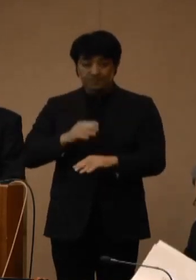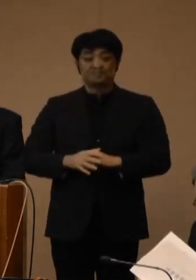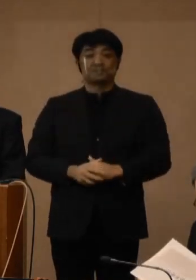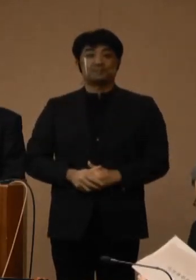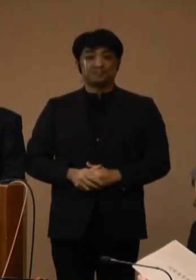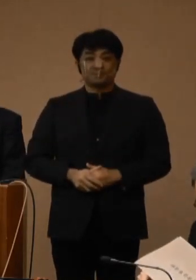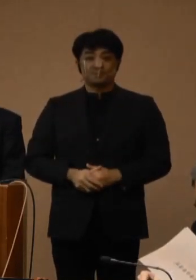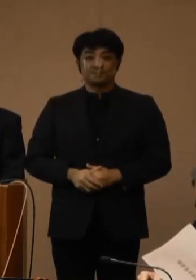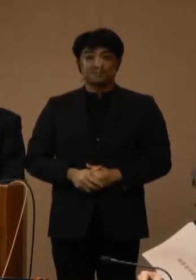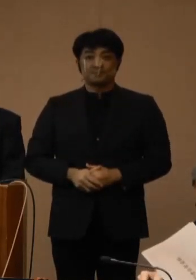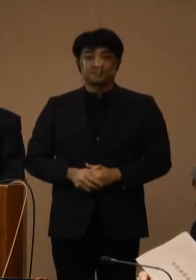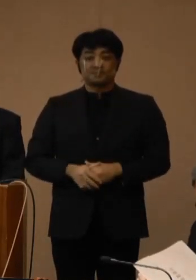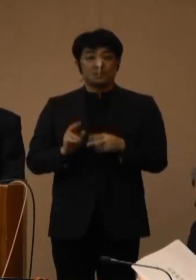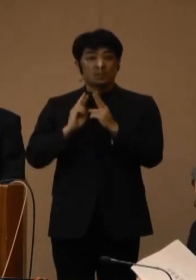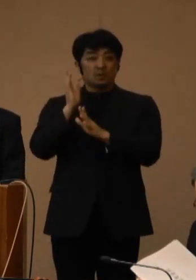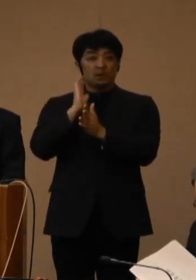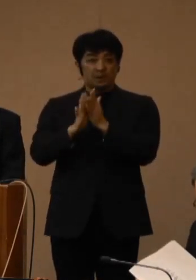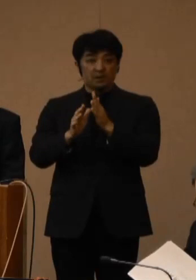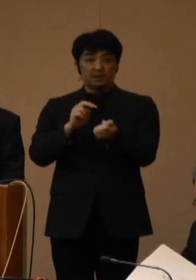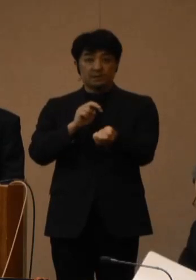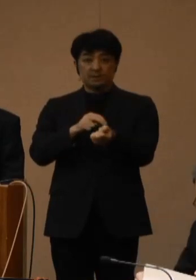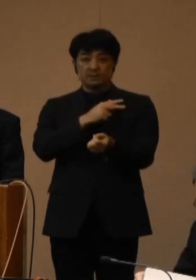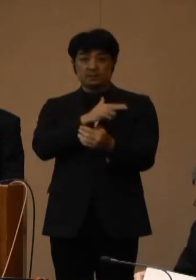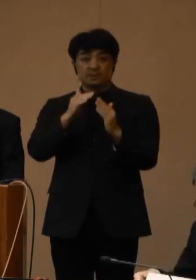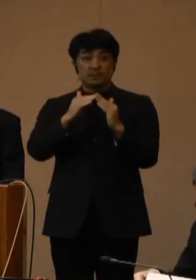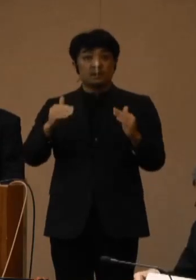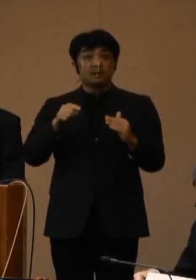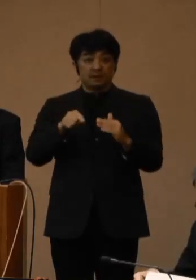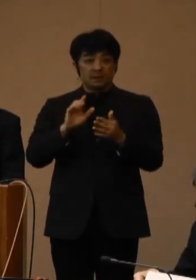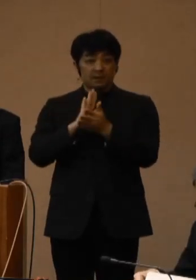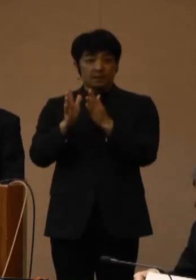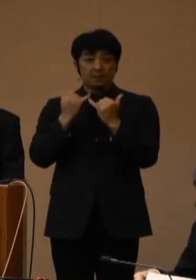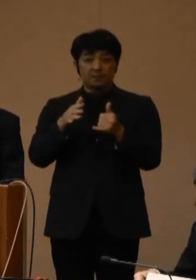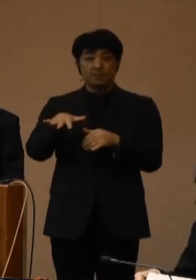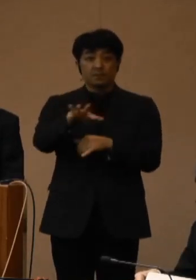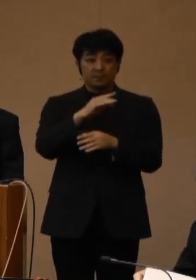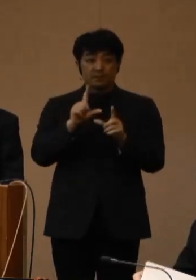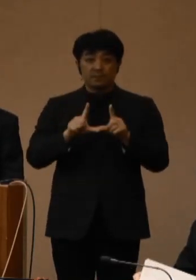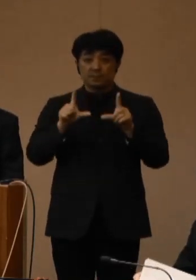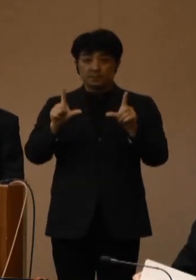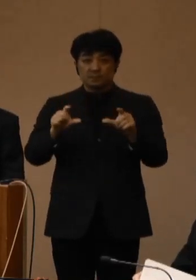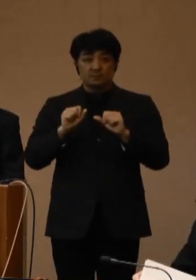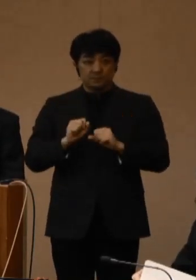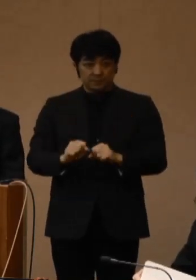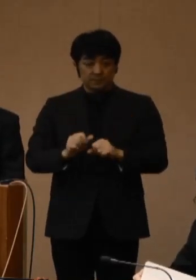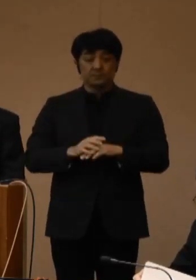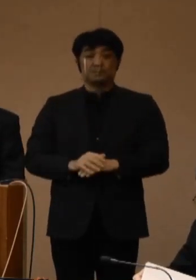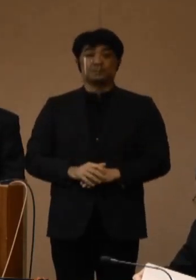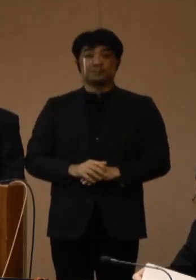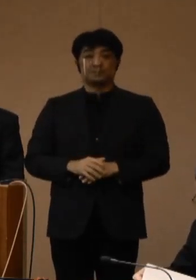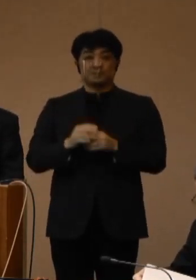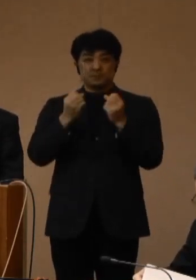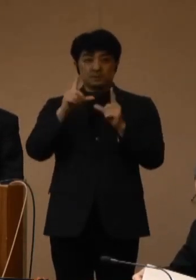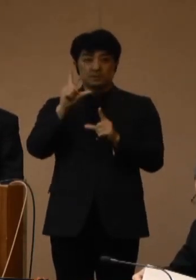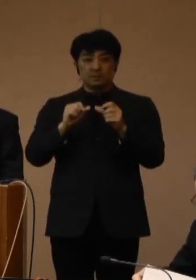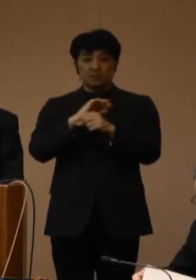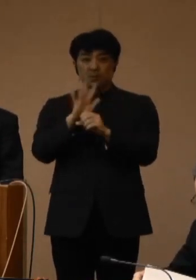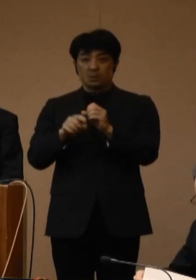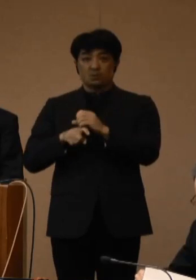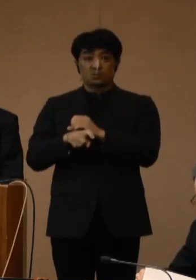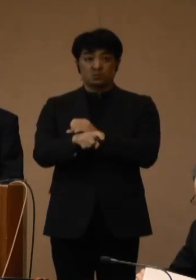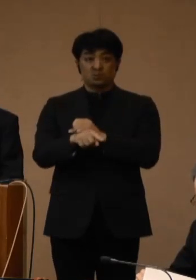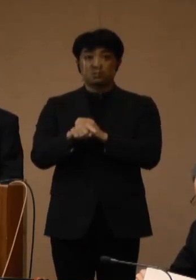では、沖縄県医師会から県民へのメッセージを読み上げます。新型コロナウイルスによって、